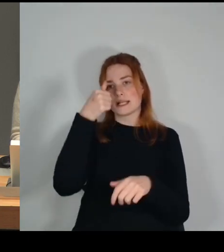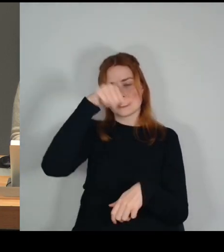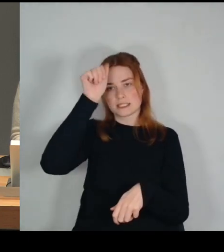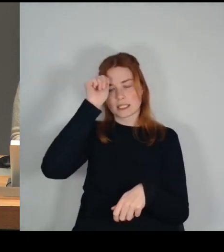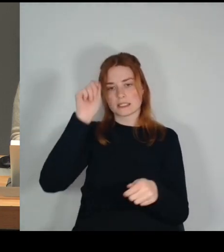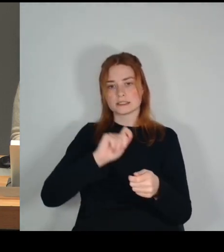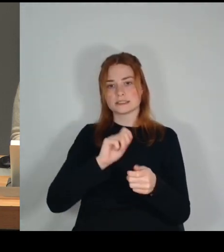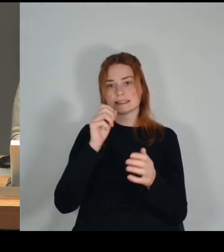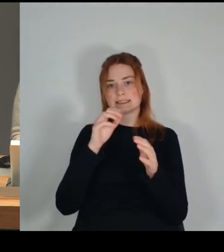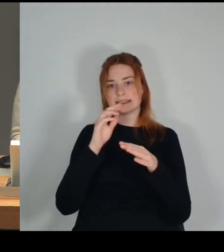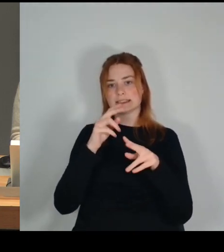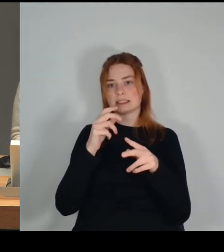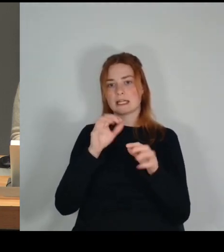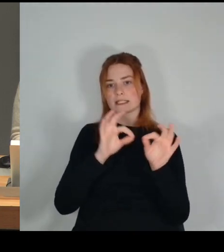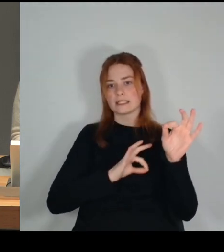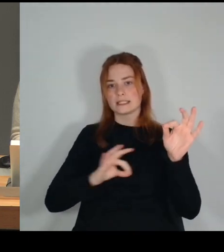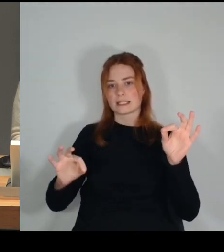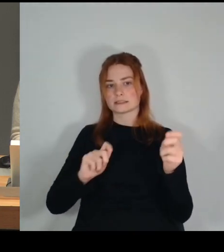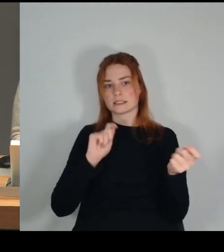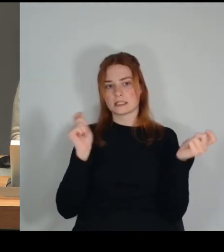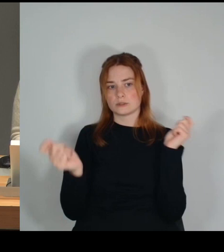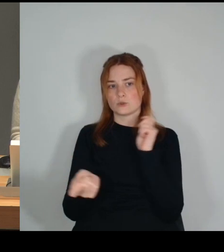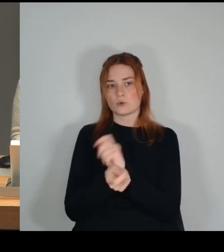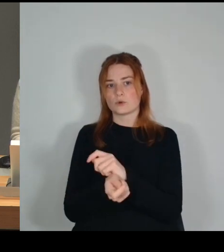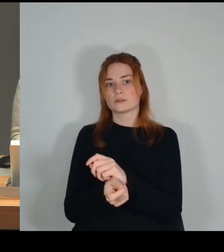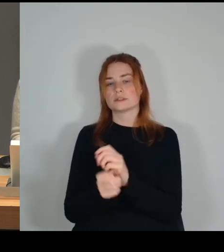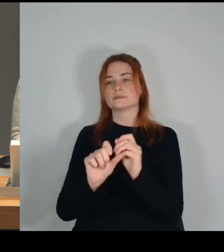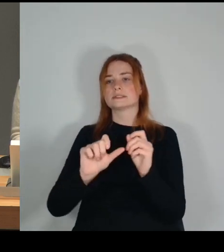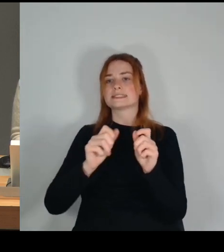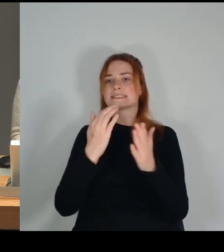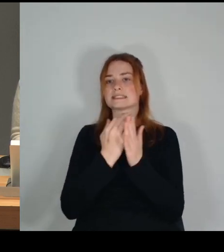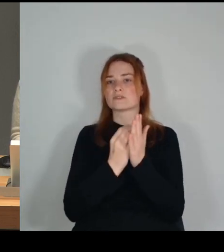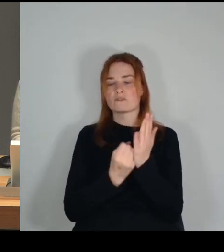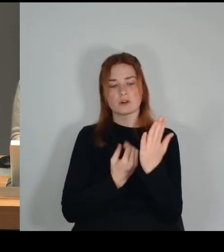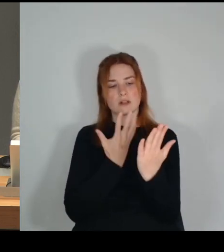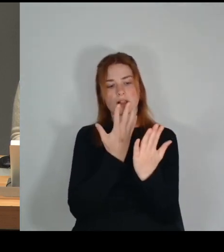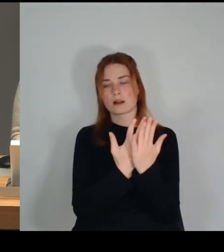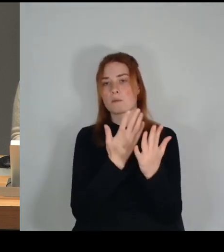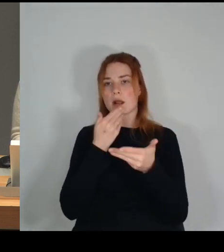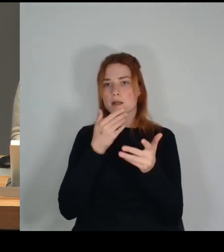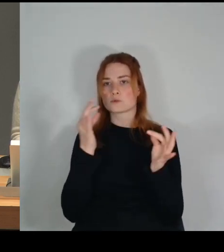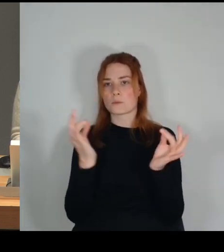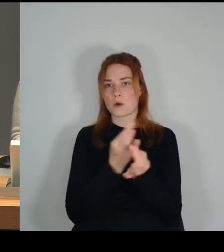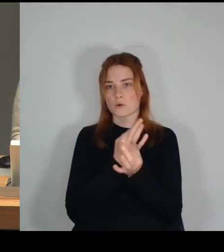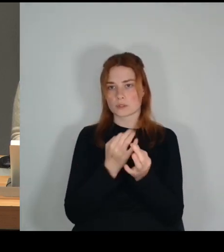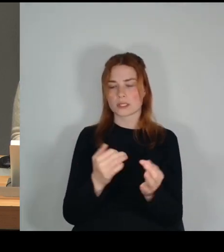Eine Beratung ist nicht vorgesehen Vorgeschlagen wird die Überweisung der Gesetzesvorlage an den Ausschuss für Stadtentwicklung.